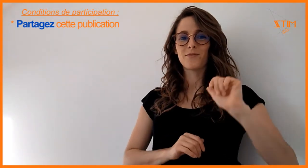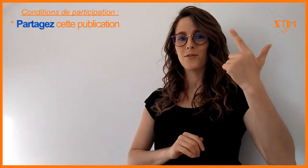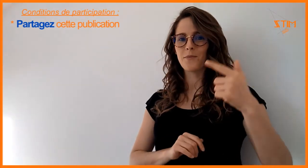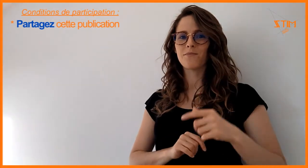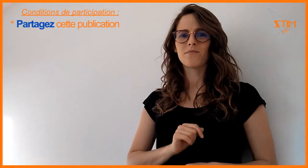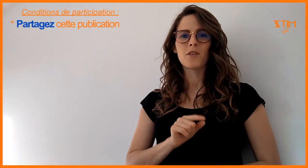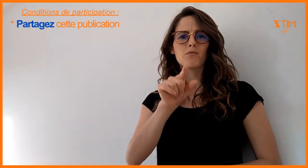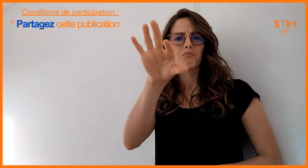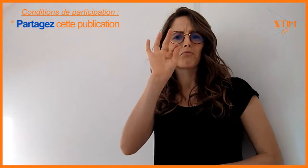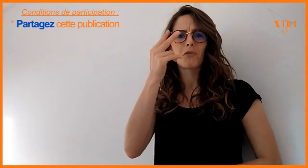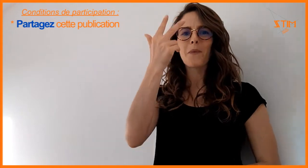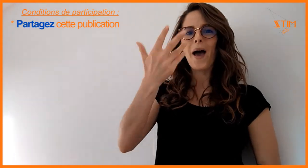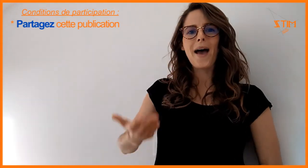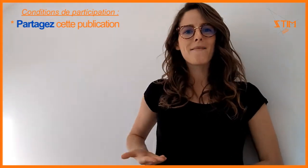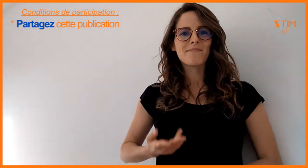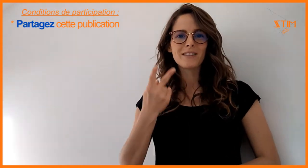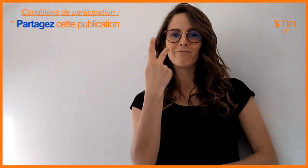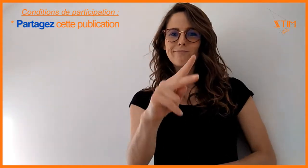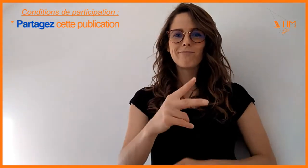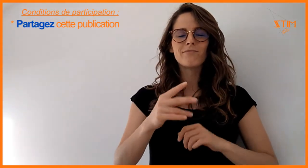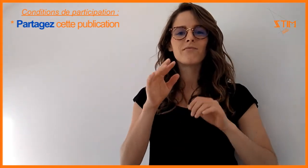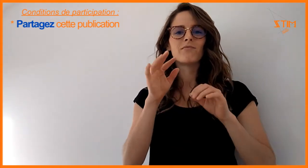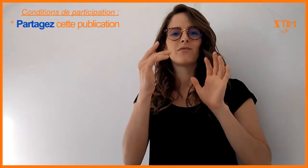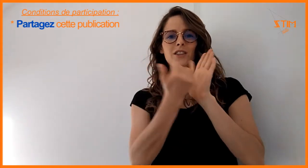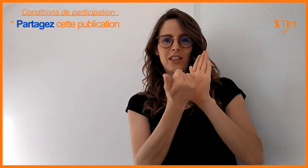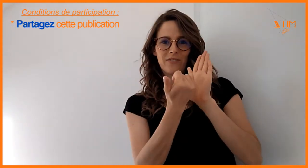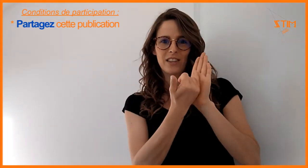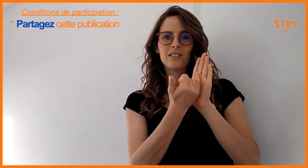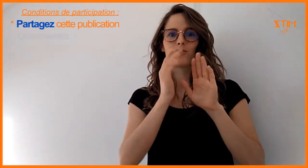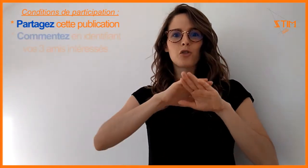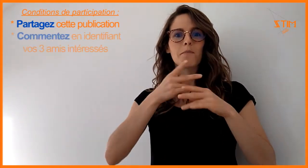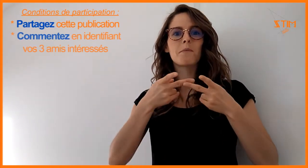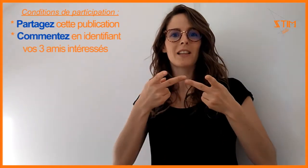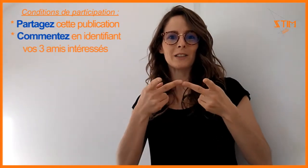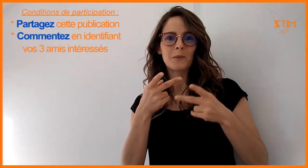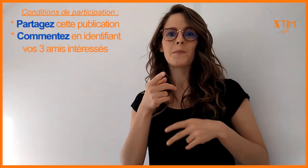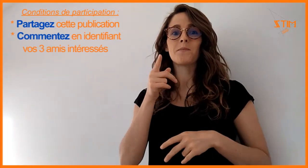2. Identifiez vos 3 ami·es dans cette publication